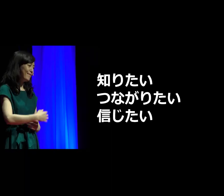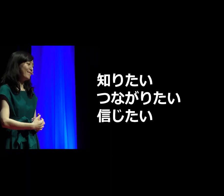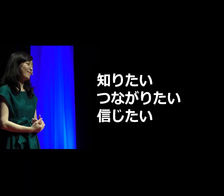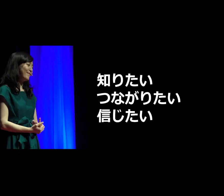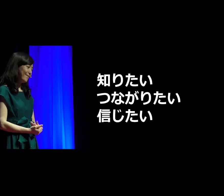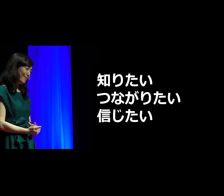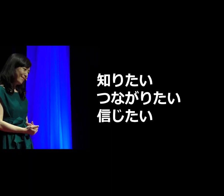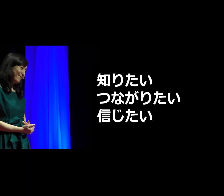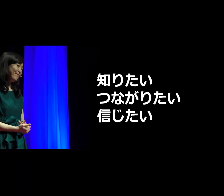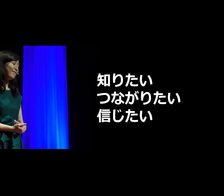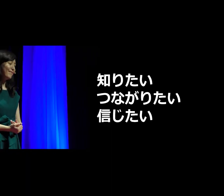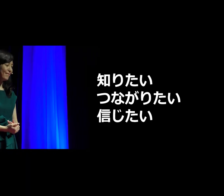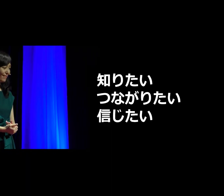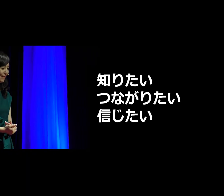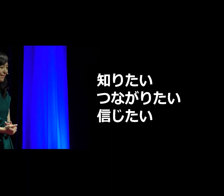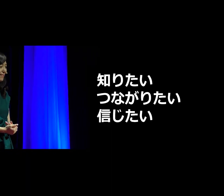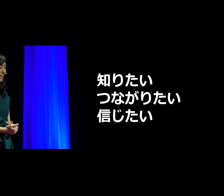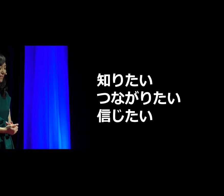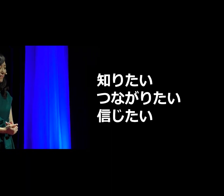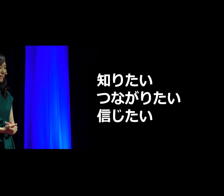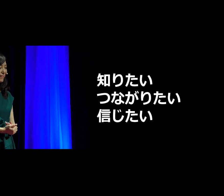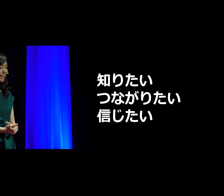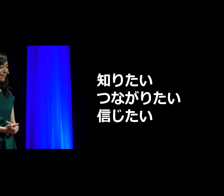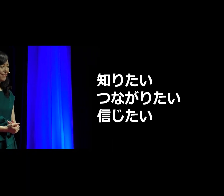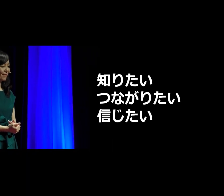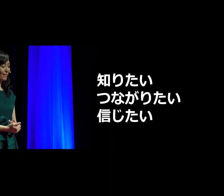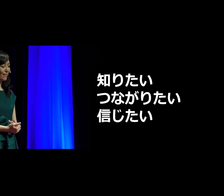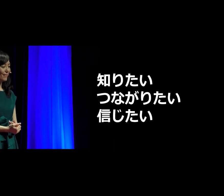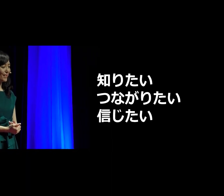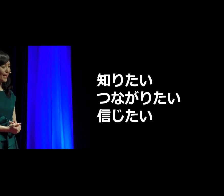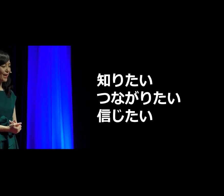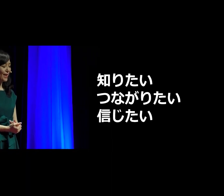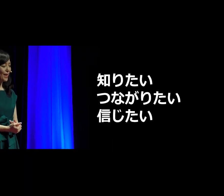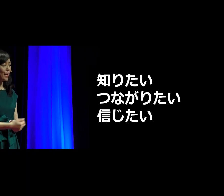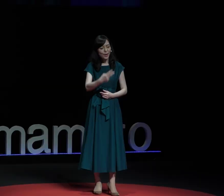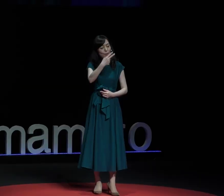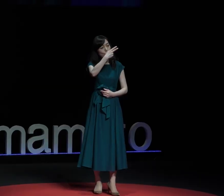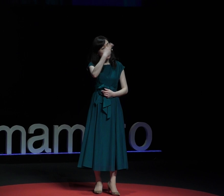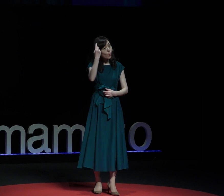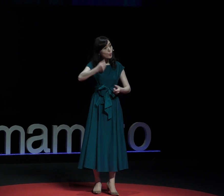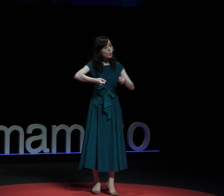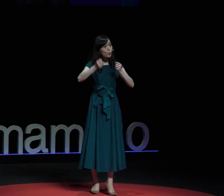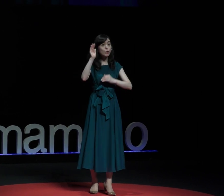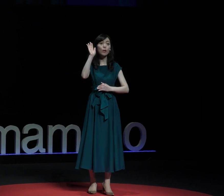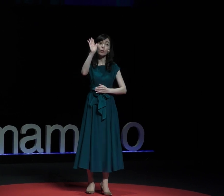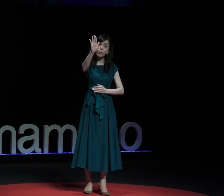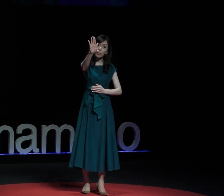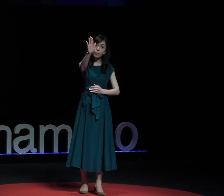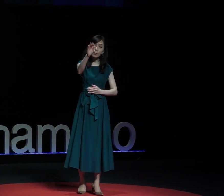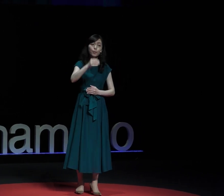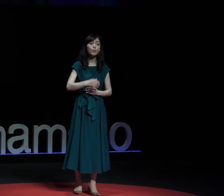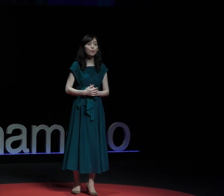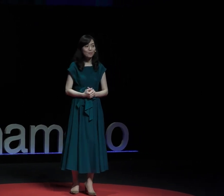[Quiero saber, quiero conectar, quiero creer] Después de graduarme de la preparatoria,